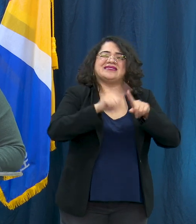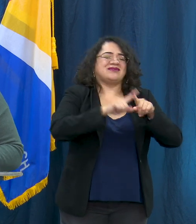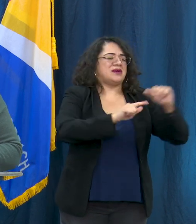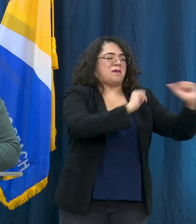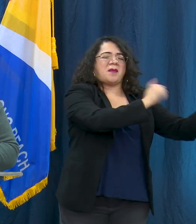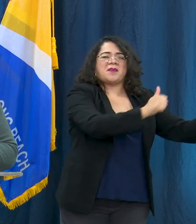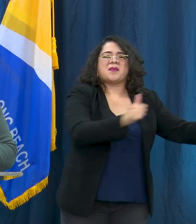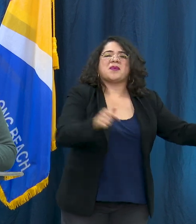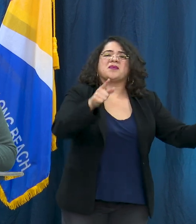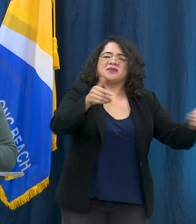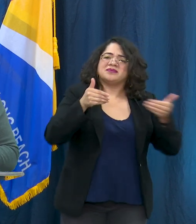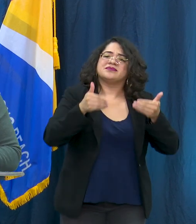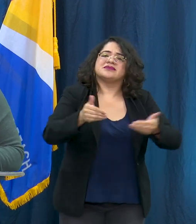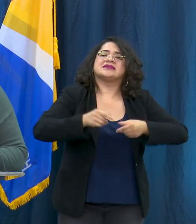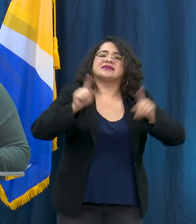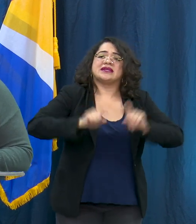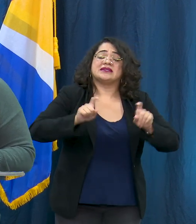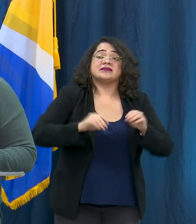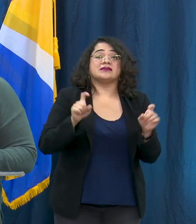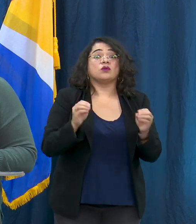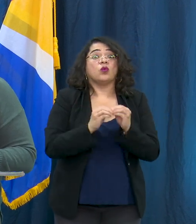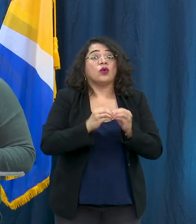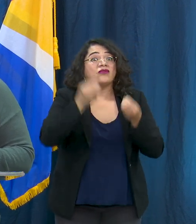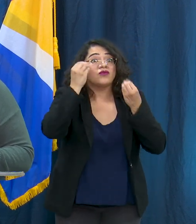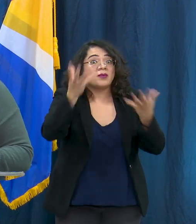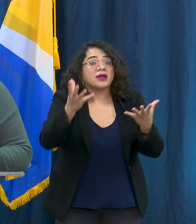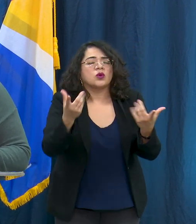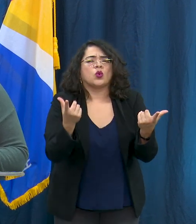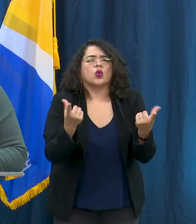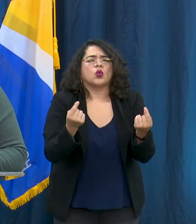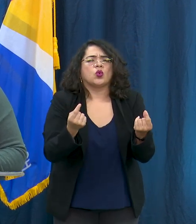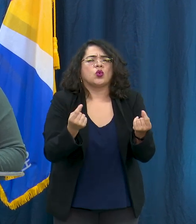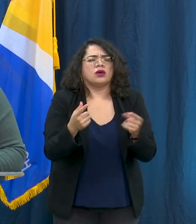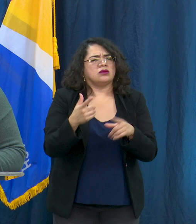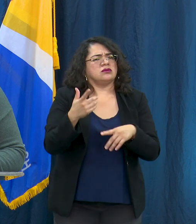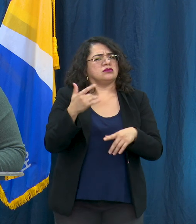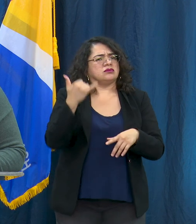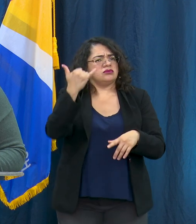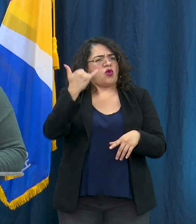c necesita más información ya mannan Alinea de ayuda o pueden visit our